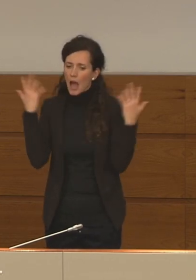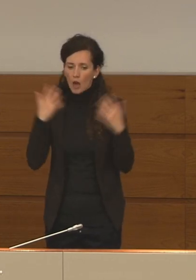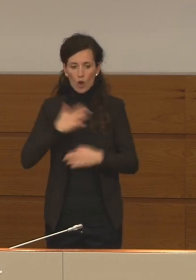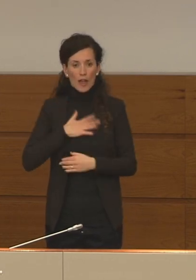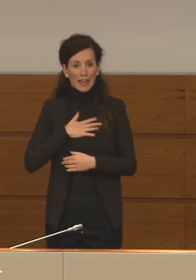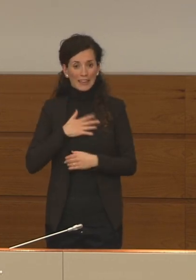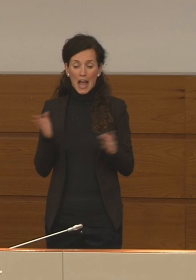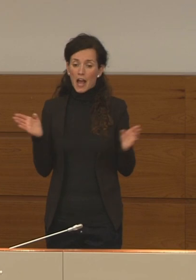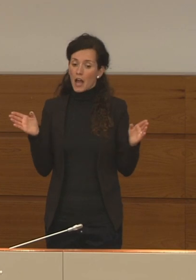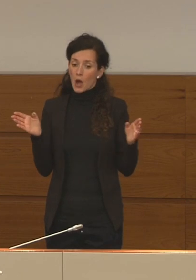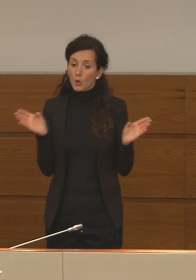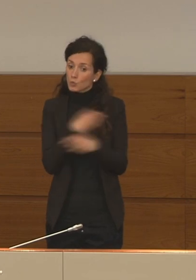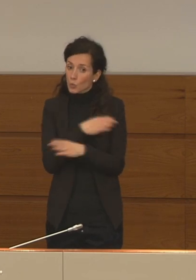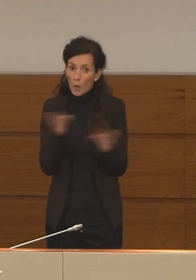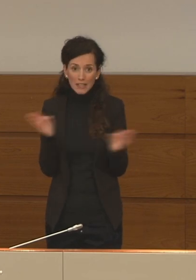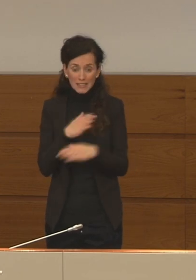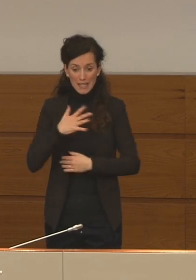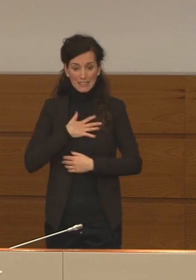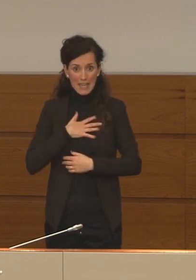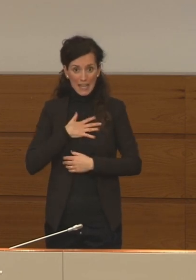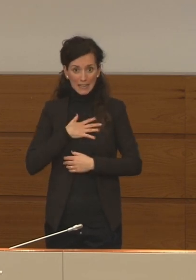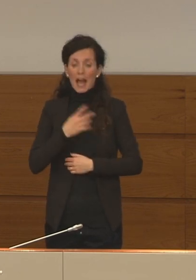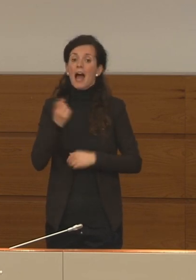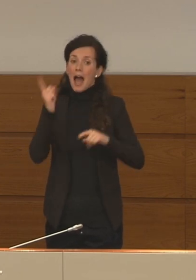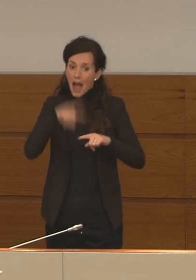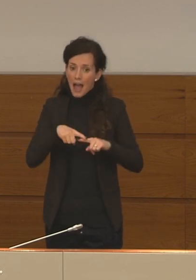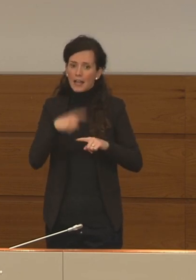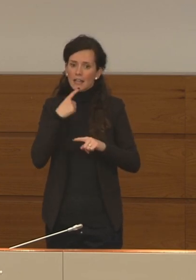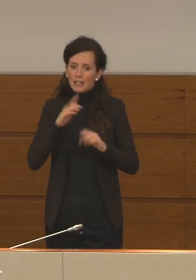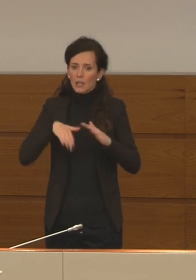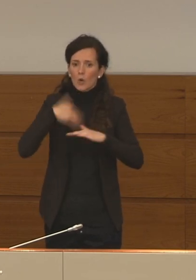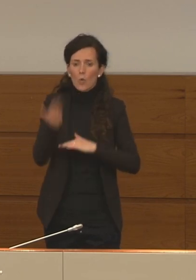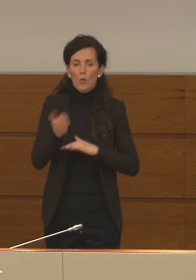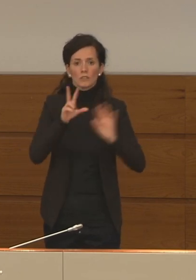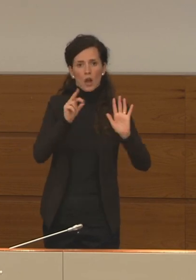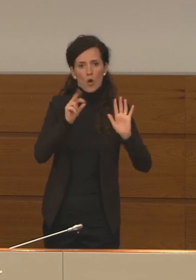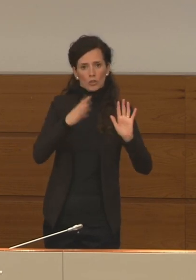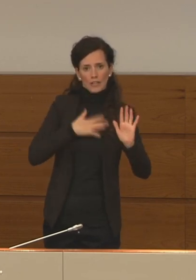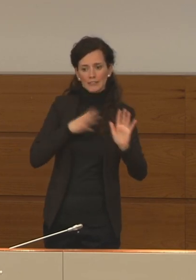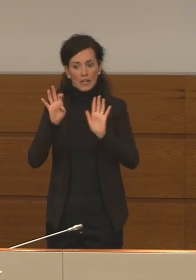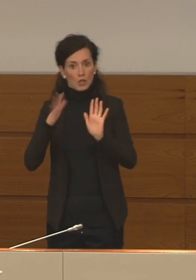ribadisco anche negli ultra novantenni, anche negli ultra ottantenni